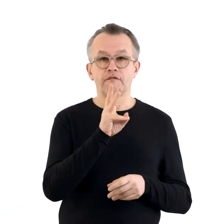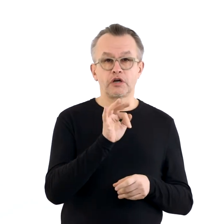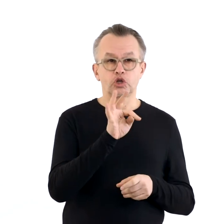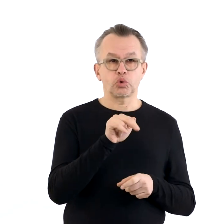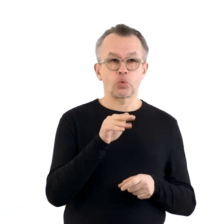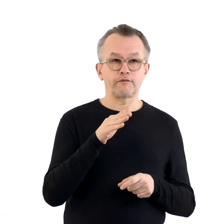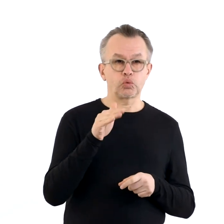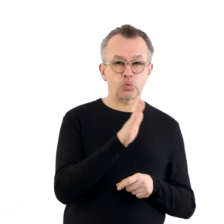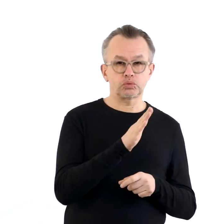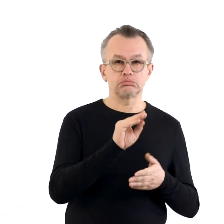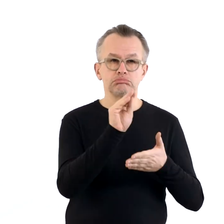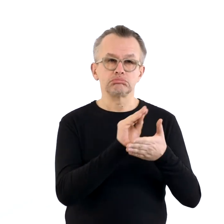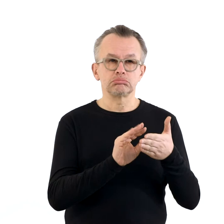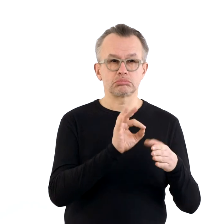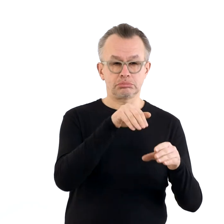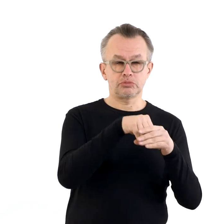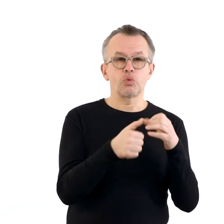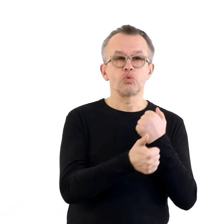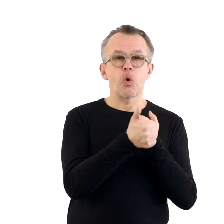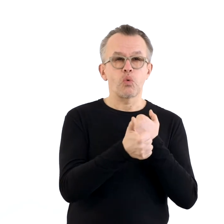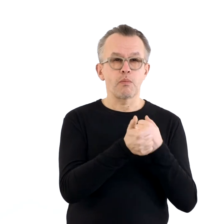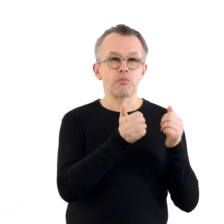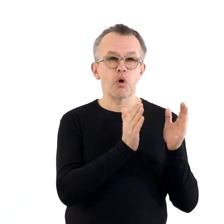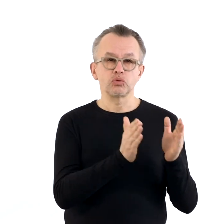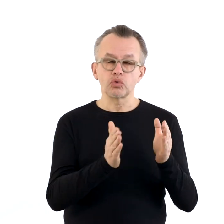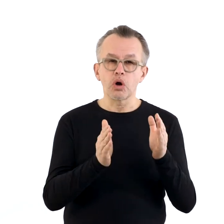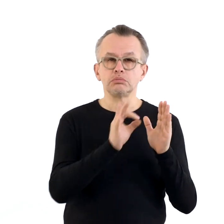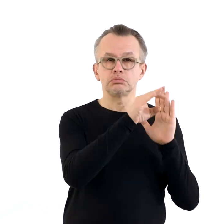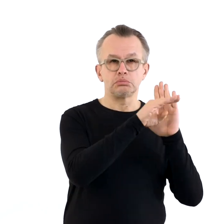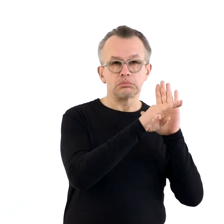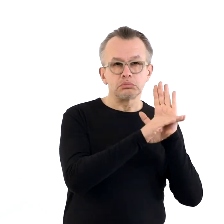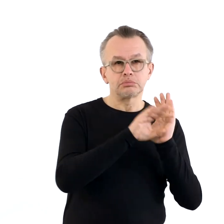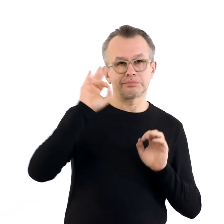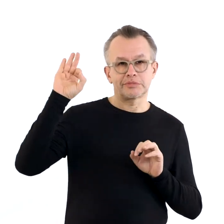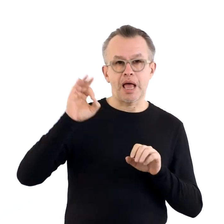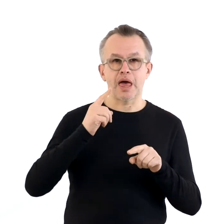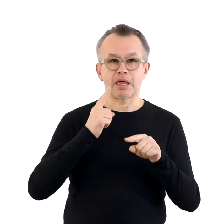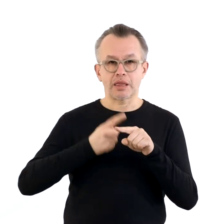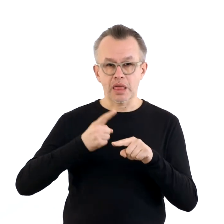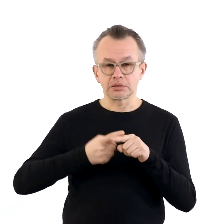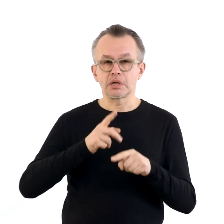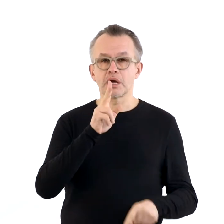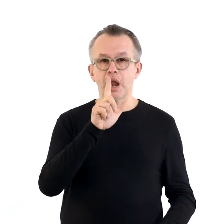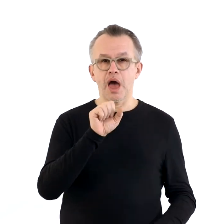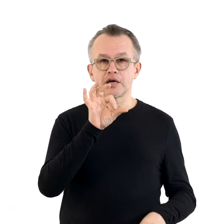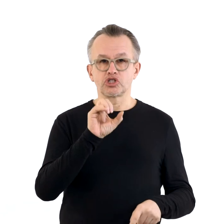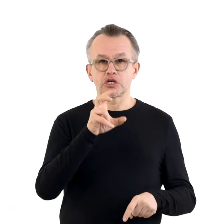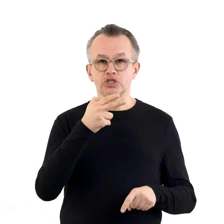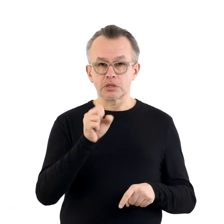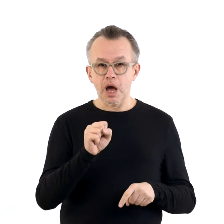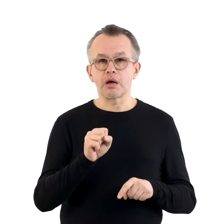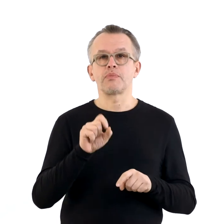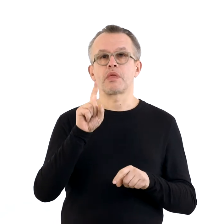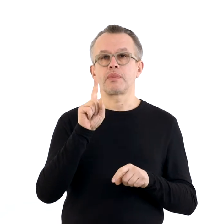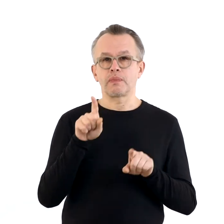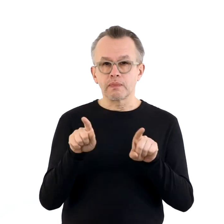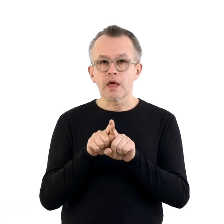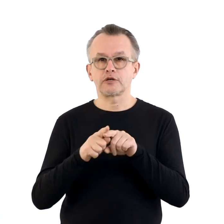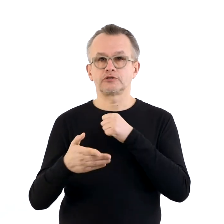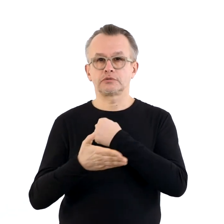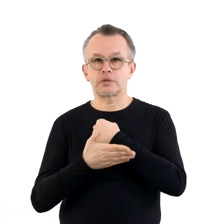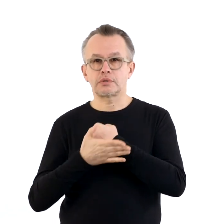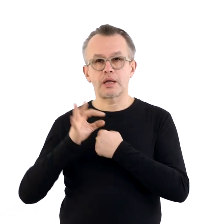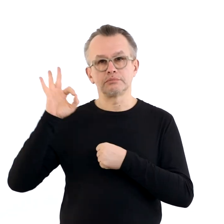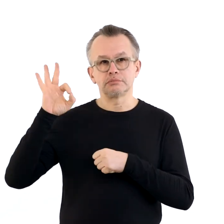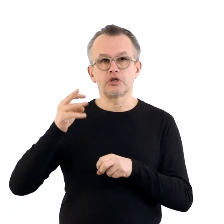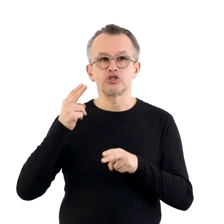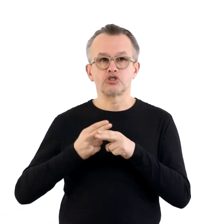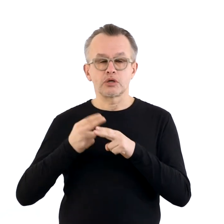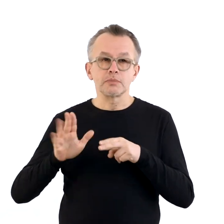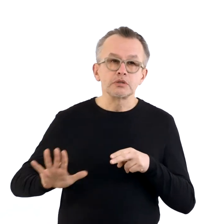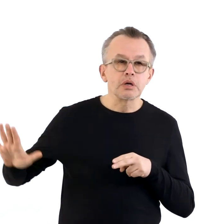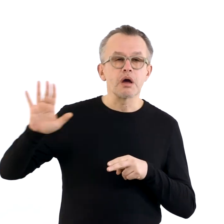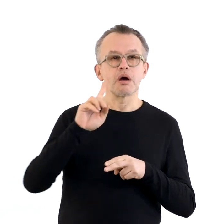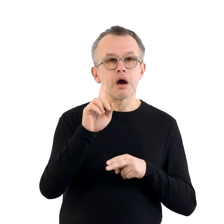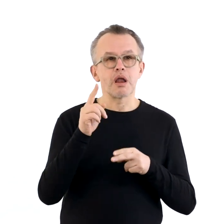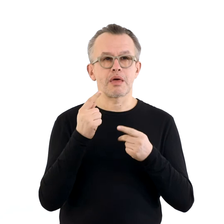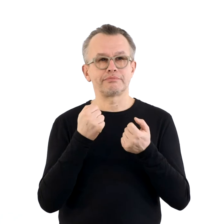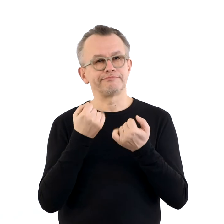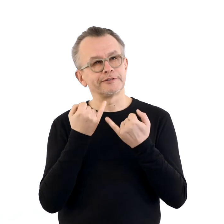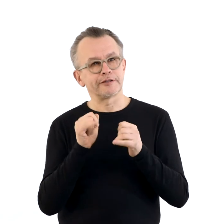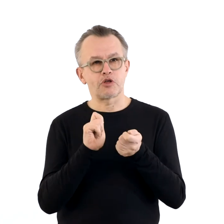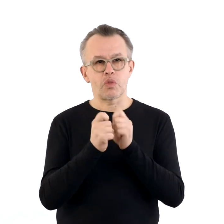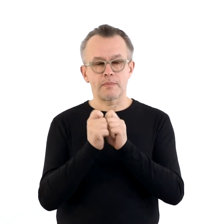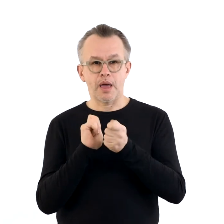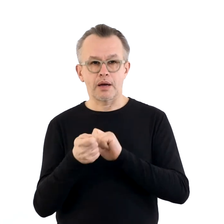Witruwiusz opisuje w nim zarówno greckie porządki klasyczne, jak i ich rzymskie odmiany.